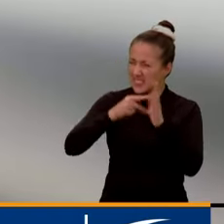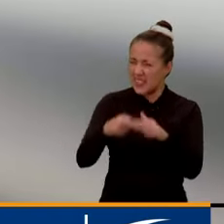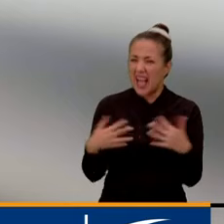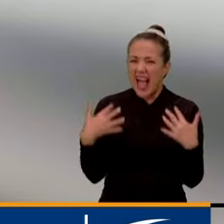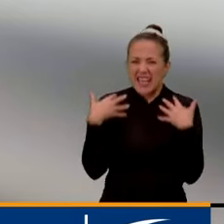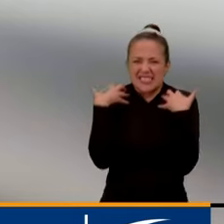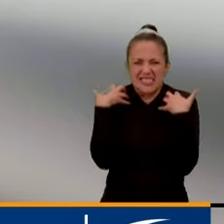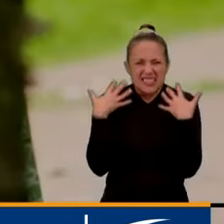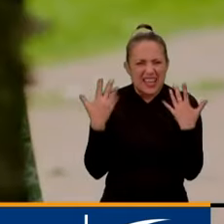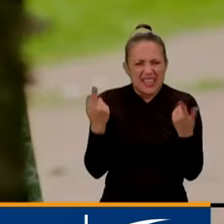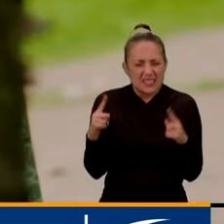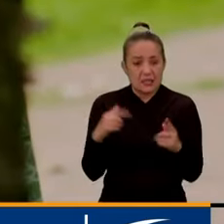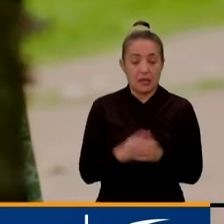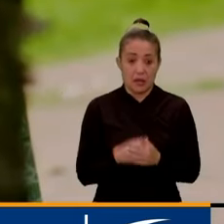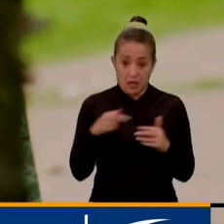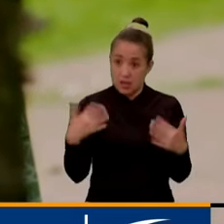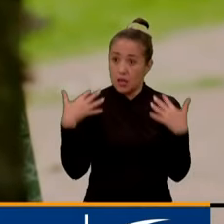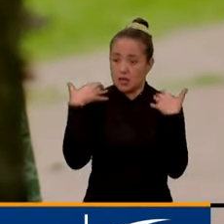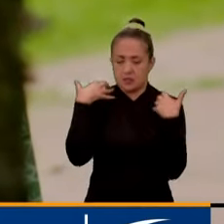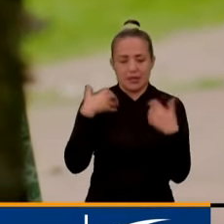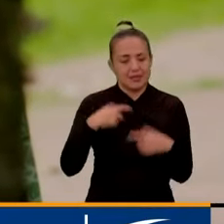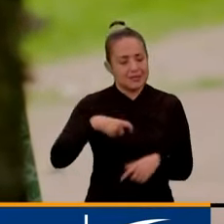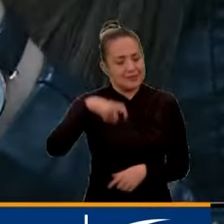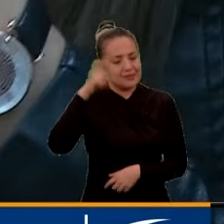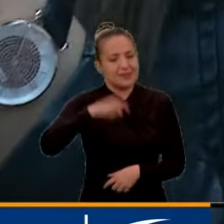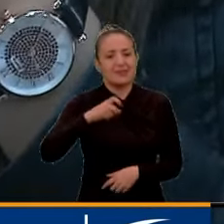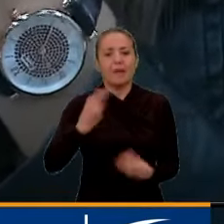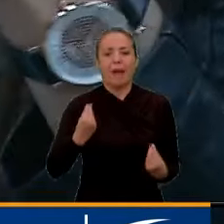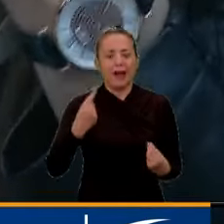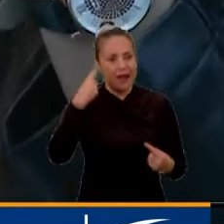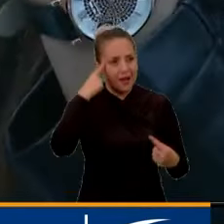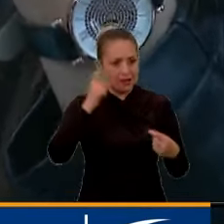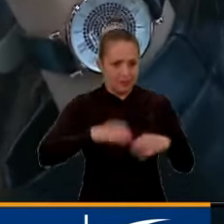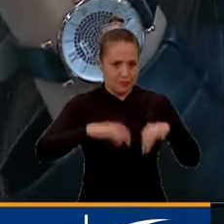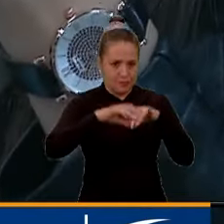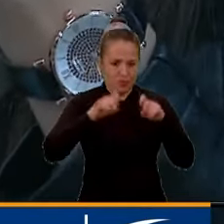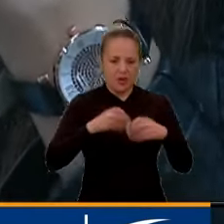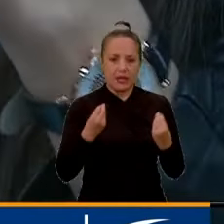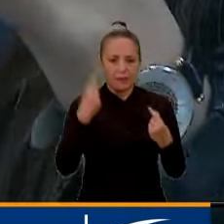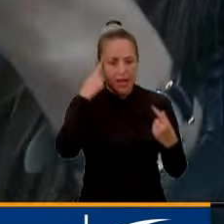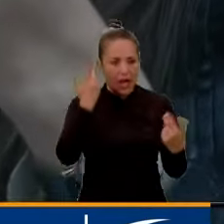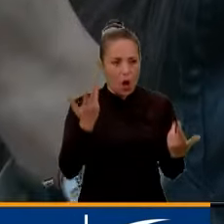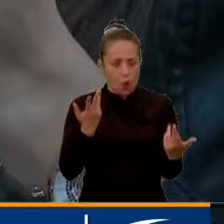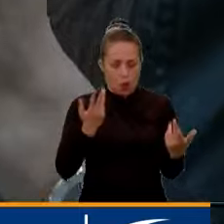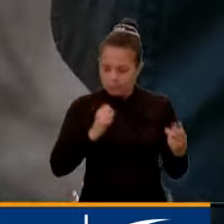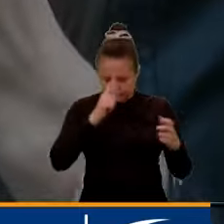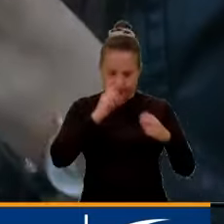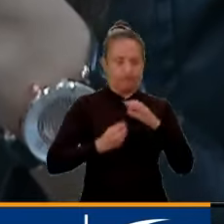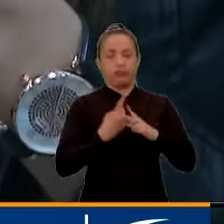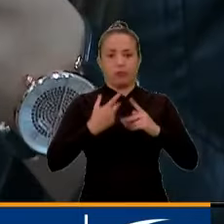))) no se queda claro tenemos todos que es el estrés.